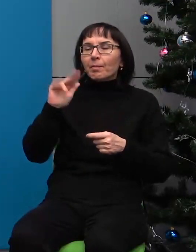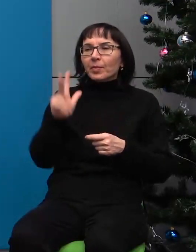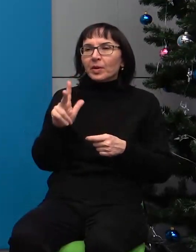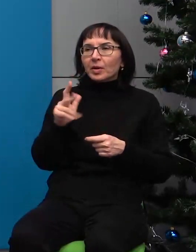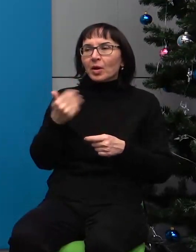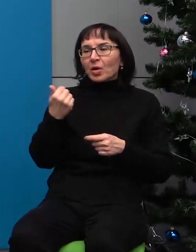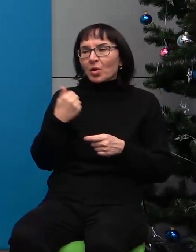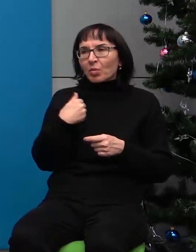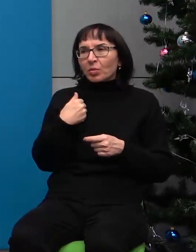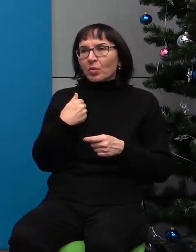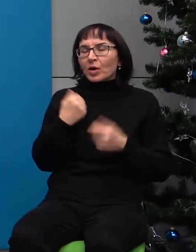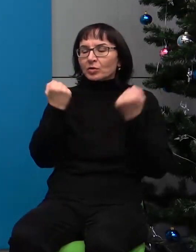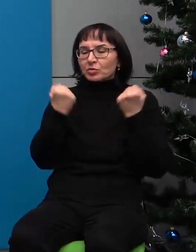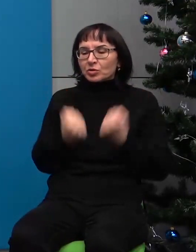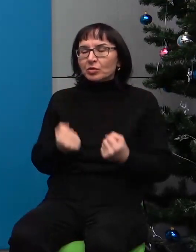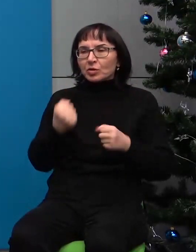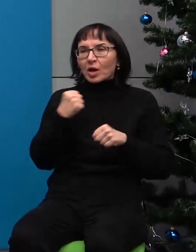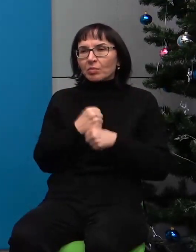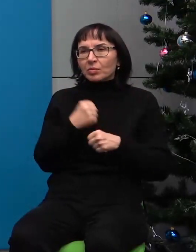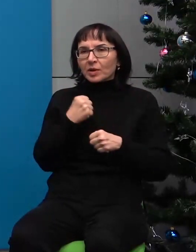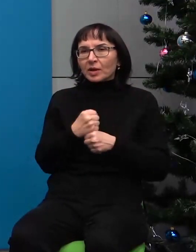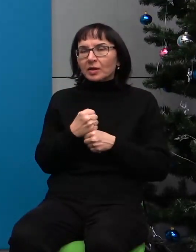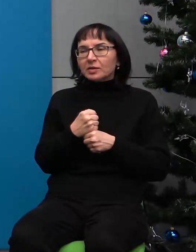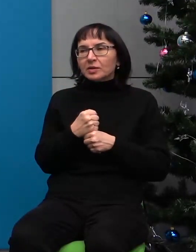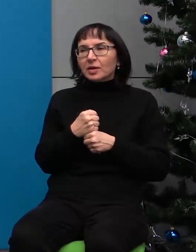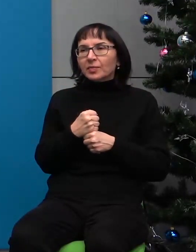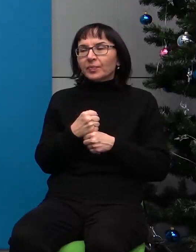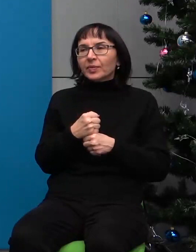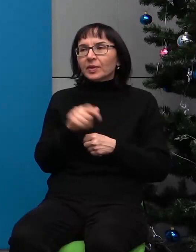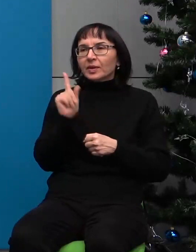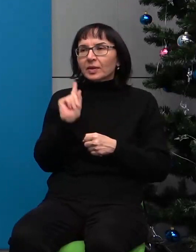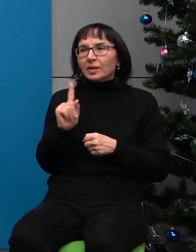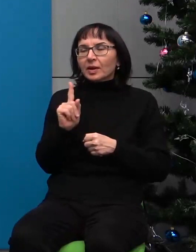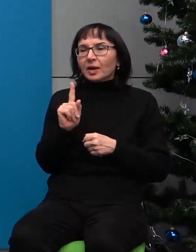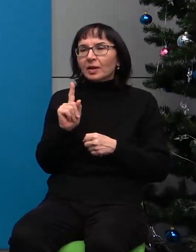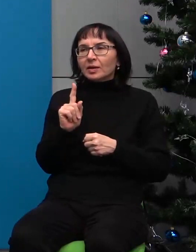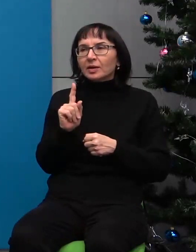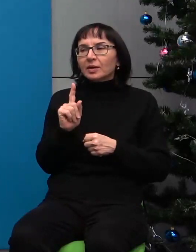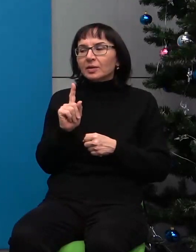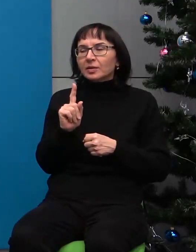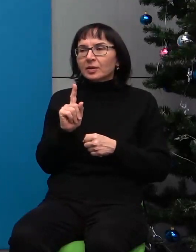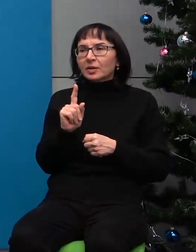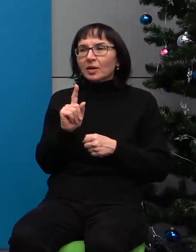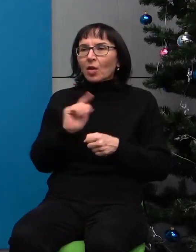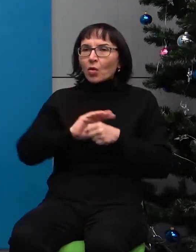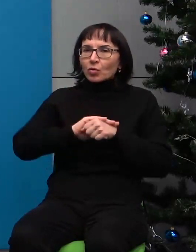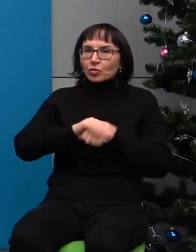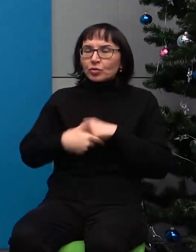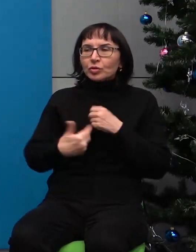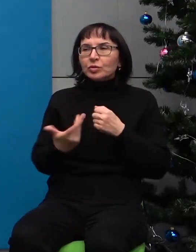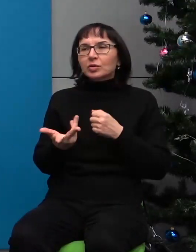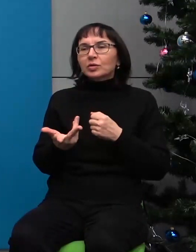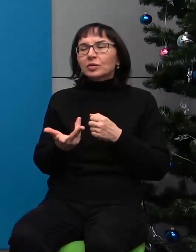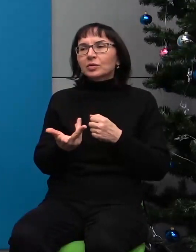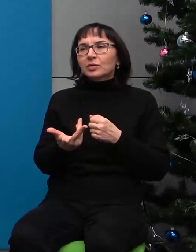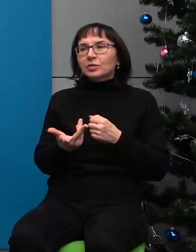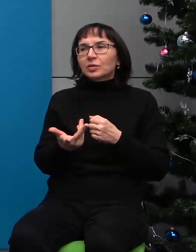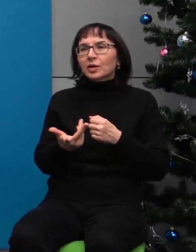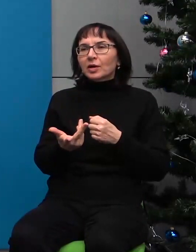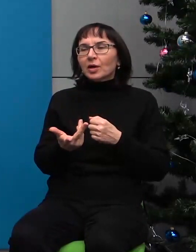ciężka praca, żeby nie było, nie jestem, nie umniejszam, ale jakiś tam powiedzmy szczęśliwy splot i po napisaniu tych,